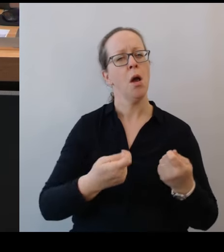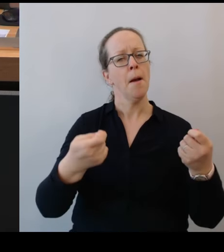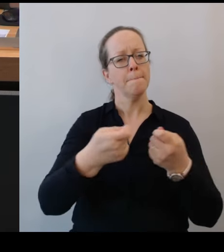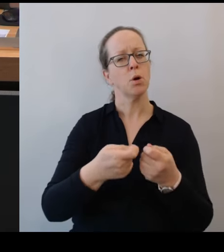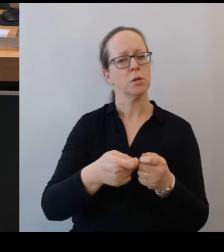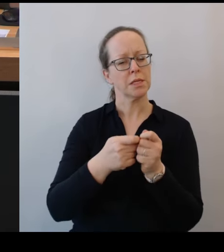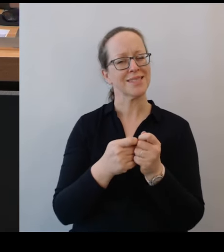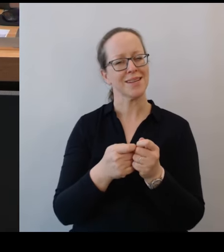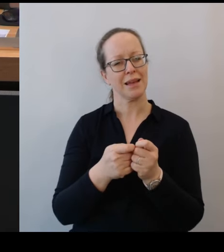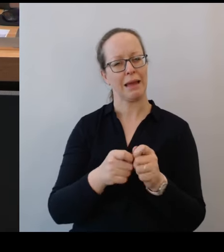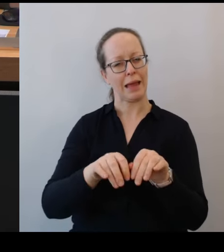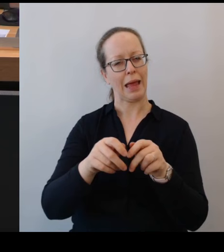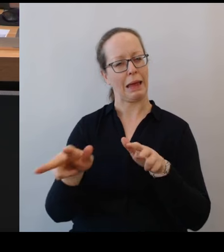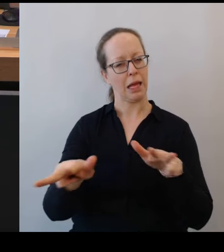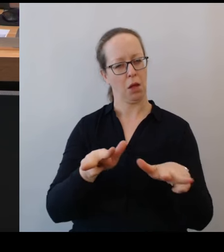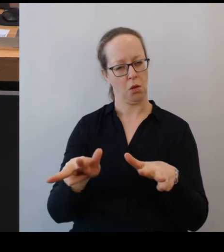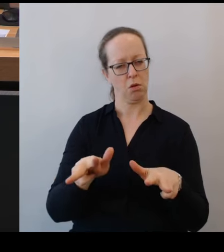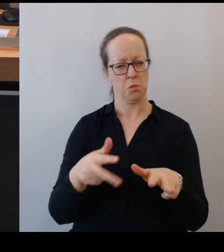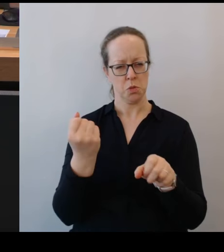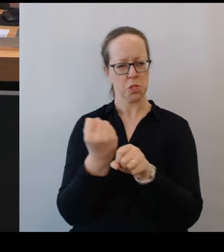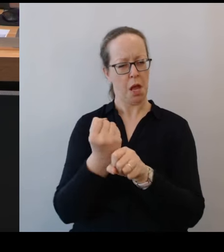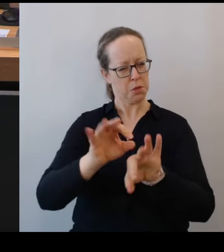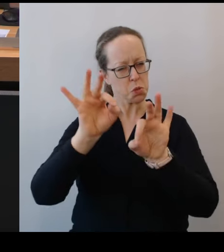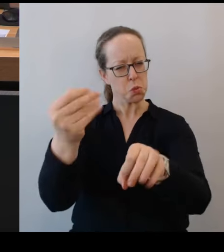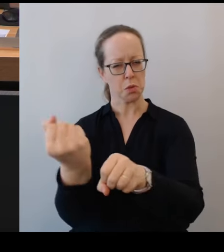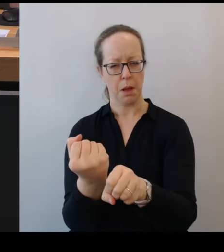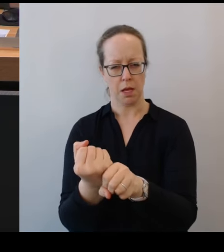Grünen und FDP im Bund ist wirklich ein mietenpolitischer Totalausfall. (Beifall)